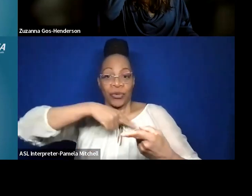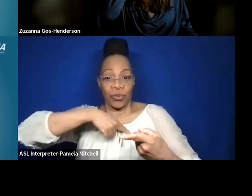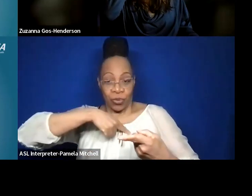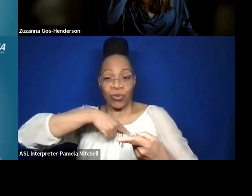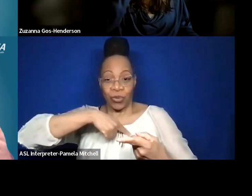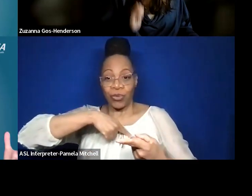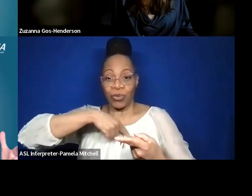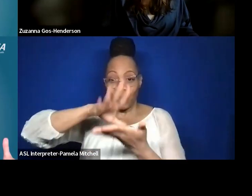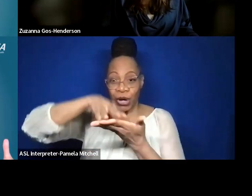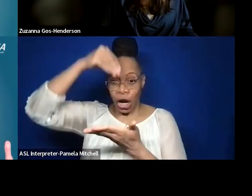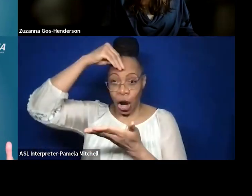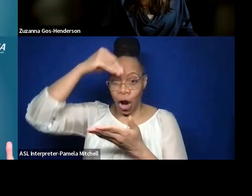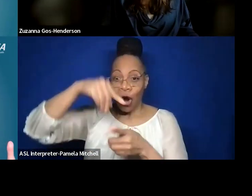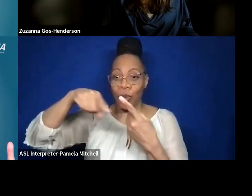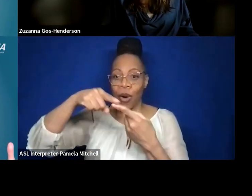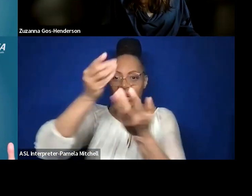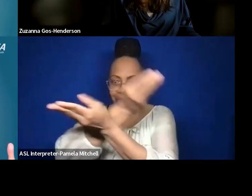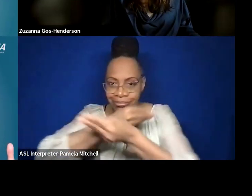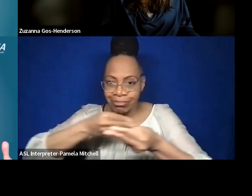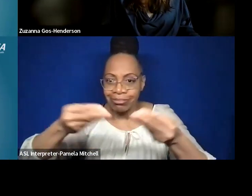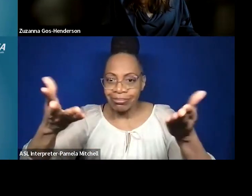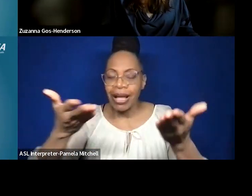Jarita tal vez tenga algo de información sobre el iClaim,